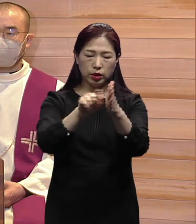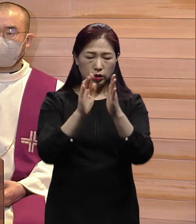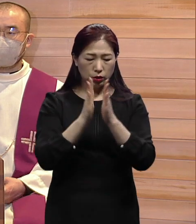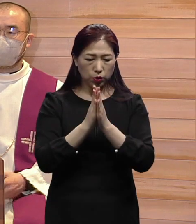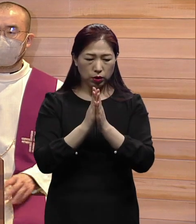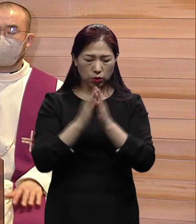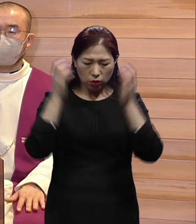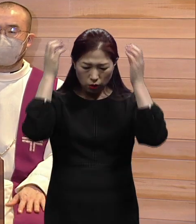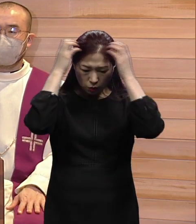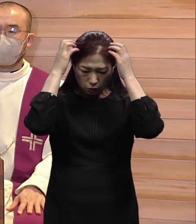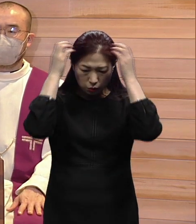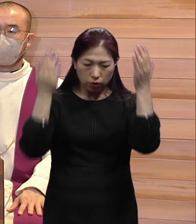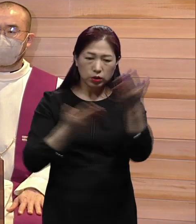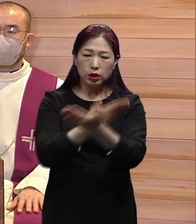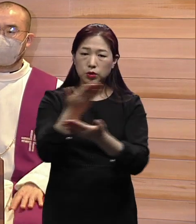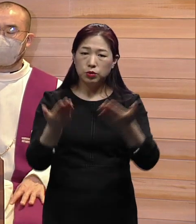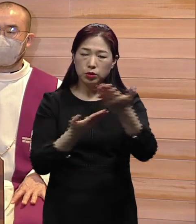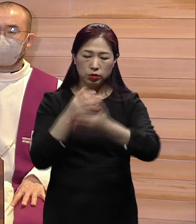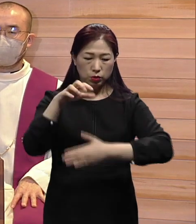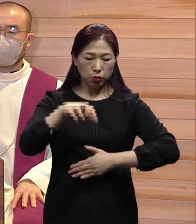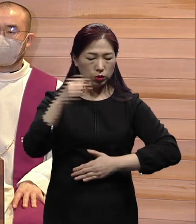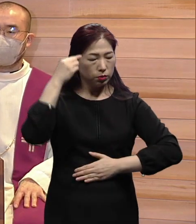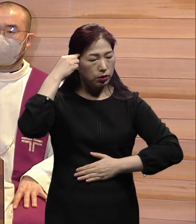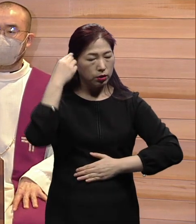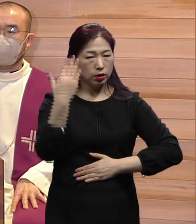고통을 나눌 수 있는 곳입니까?